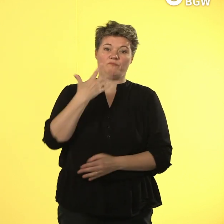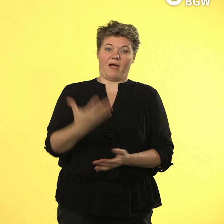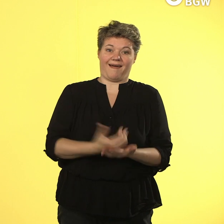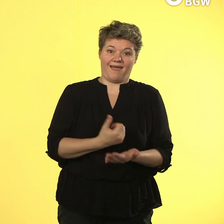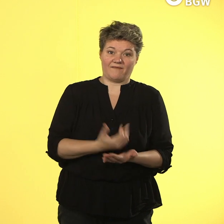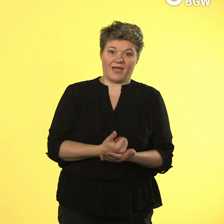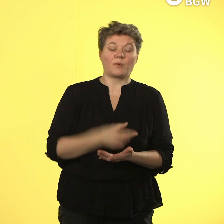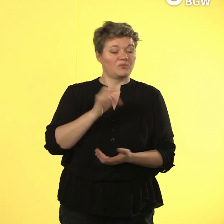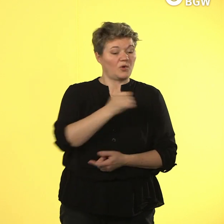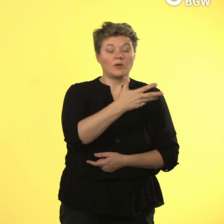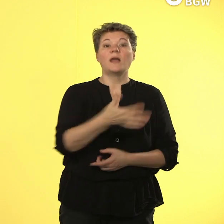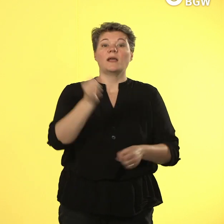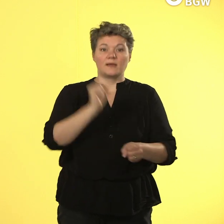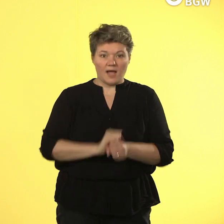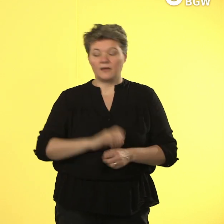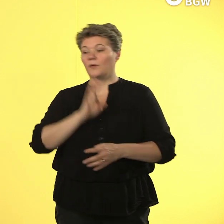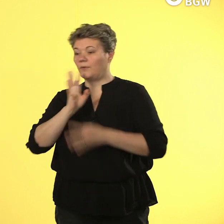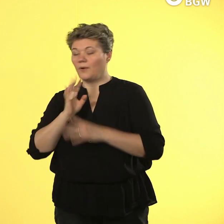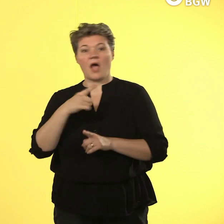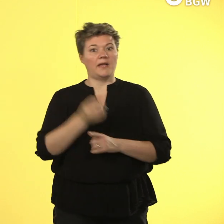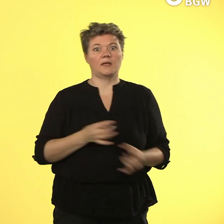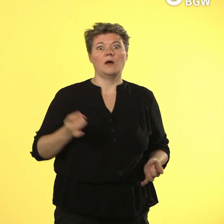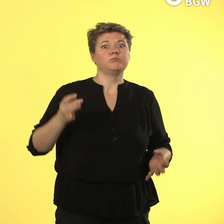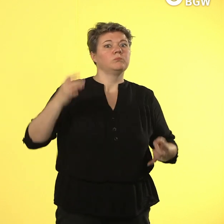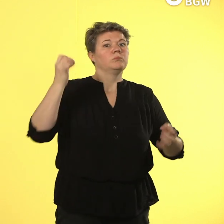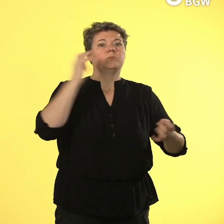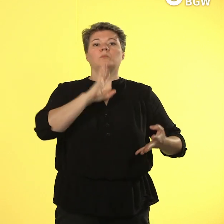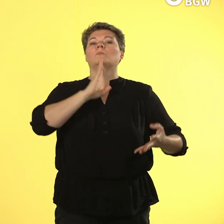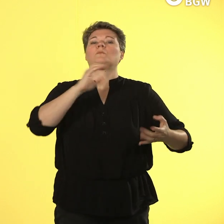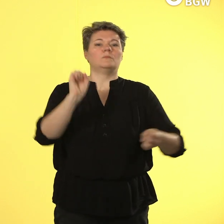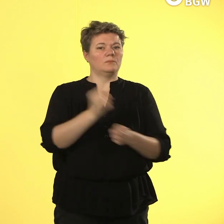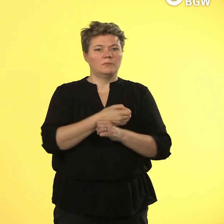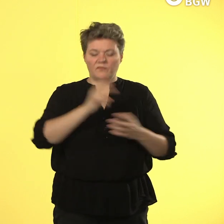ist die Introspektionsfähigkeit eingeschränkt. Die können nicht genau Auskunft geben